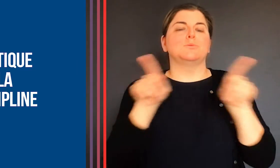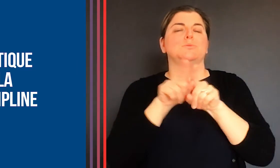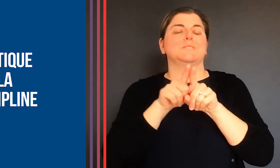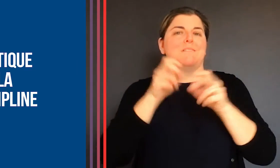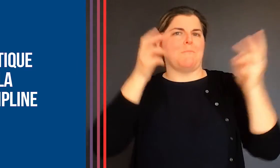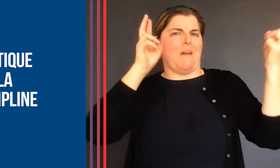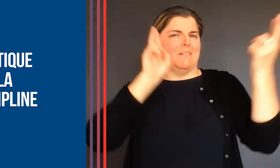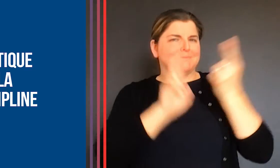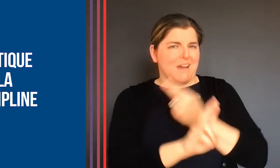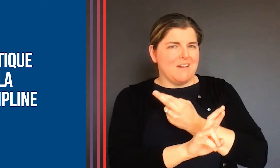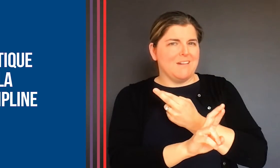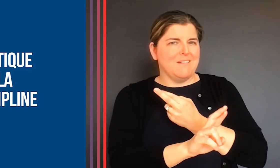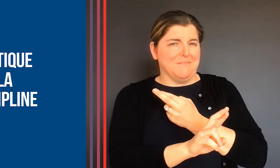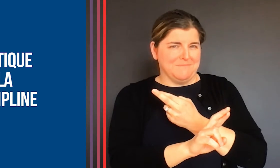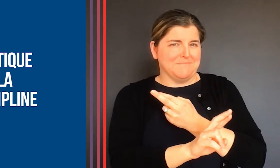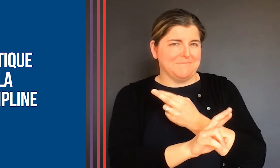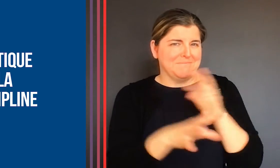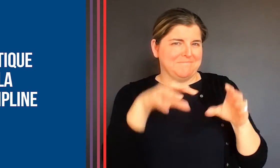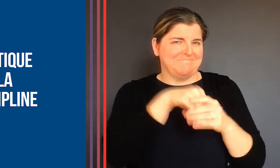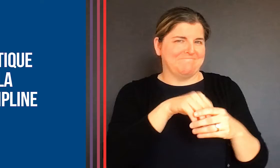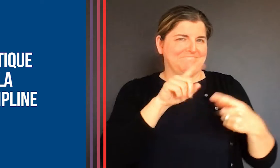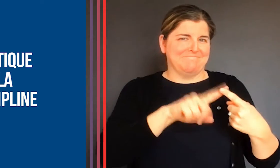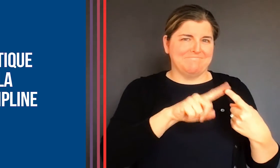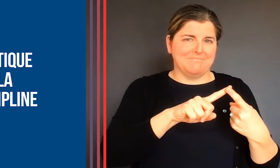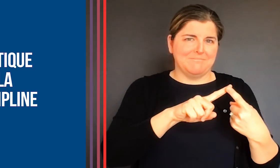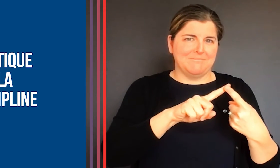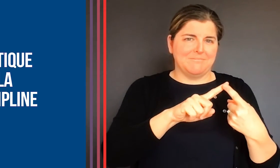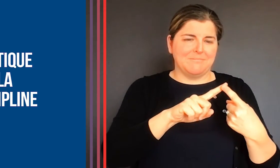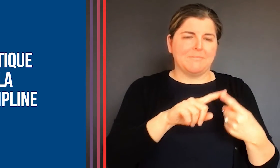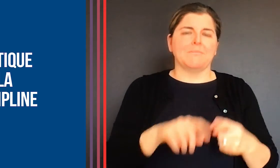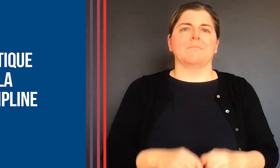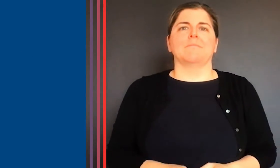et de respect mutuel.